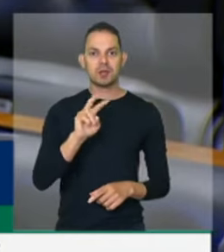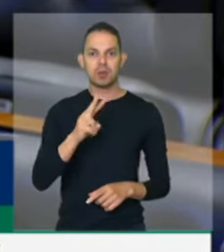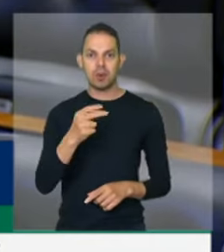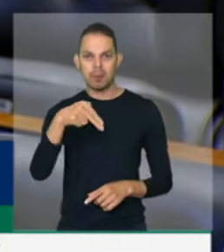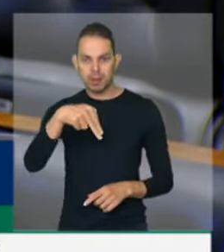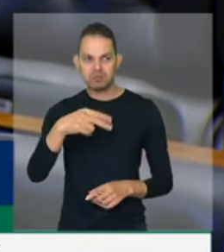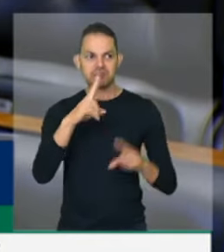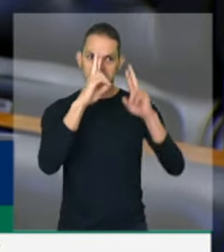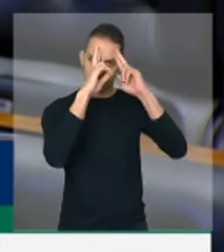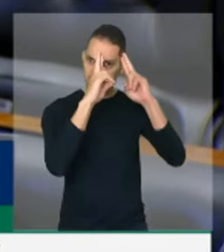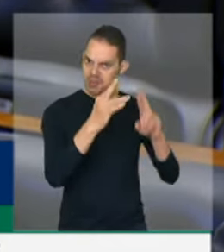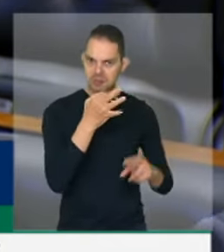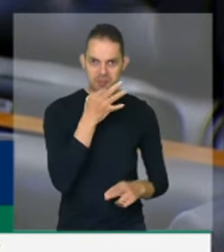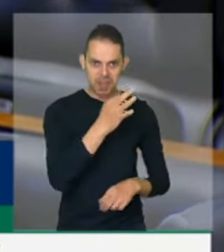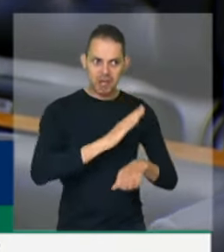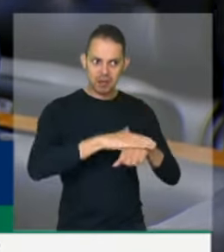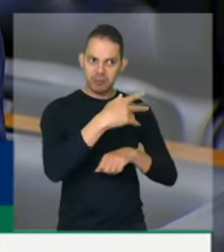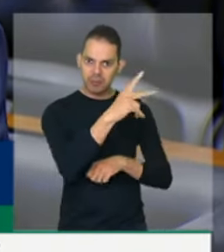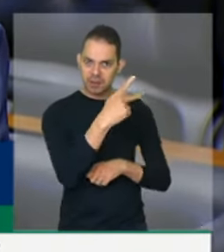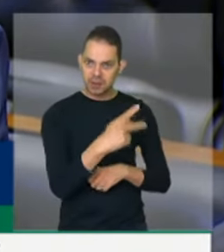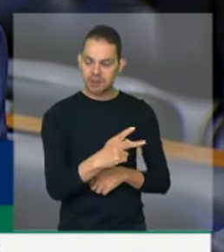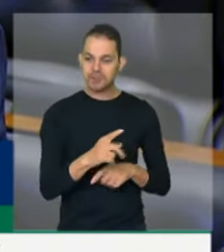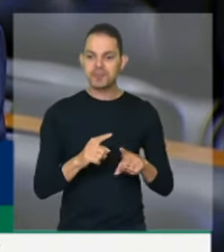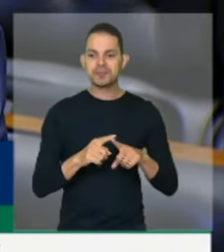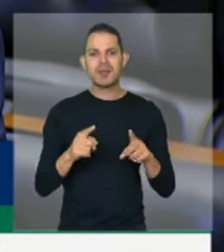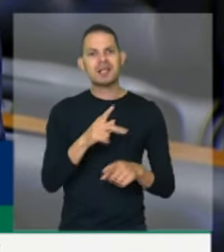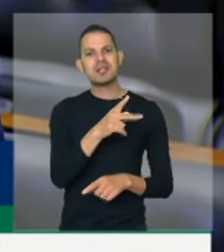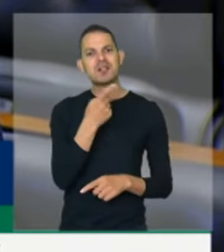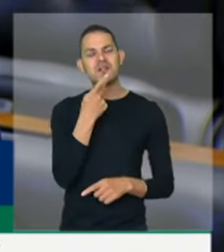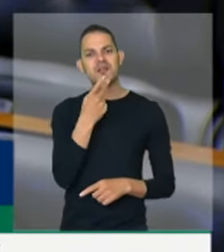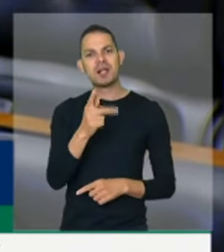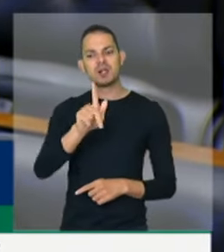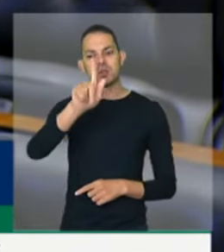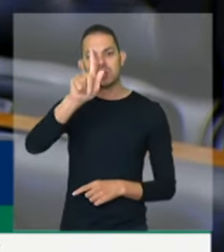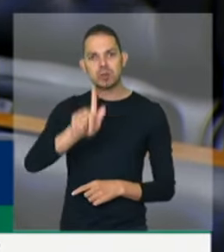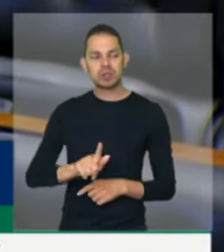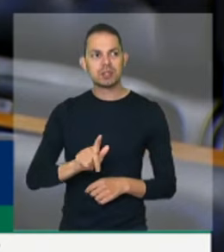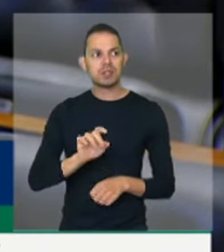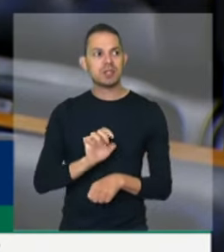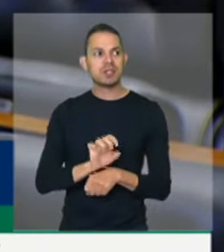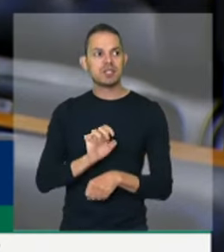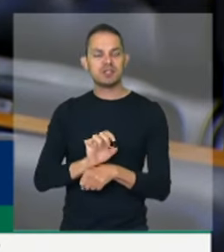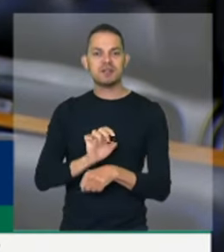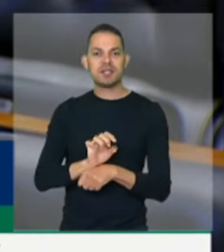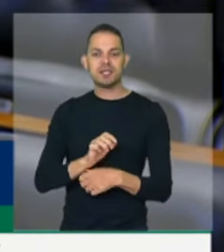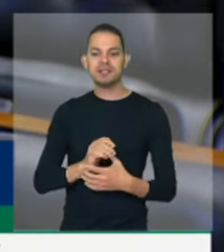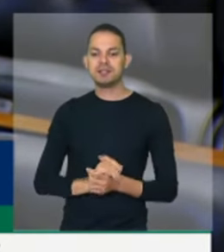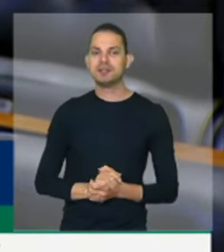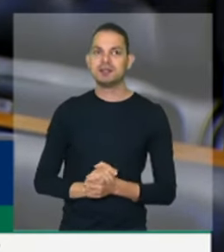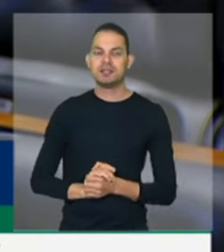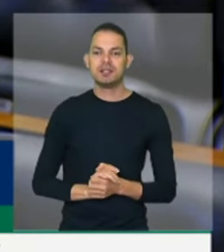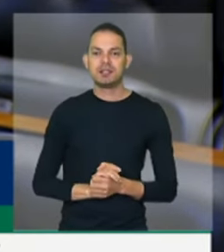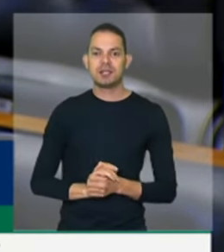QUE O GESTOR ESTADUAL TEM QUE AVERIGUAR A COMPOSIÇÃO DE EQUIPE DE SAÚDE NECESSÁRIO PARA ATENDIMENTO DOS PACIENTES NESSA EMENDA, EU QUERIA DEIXAR